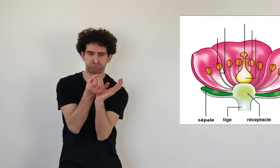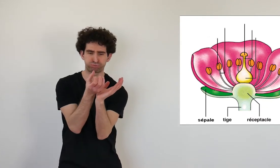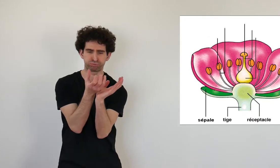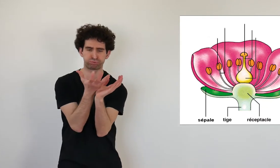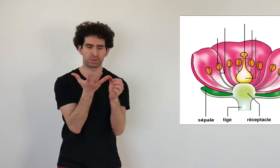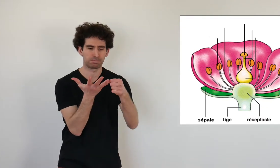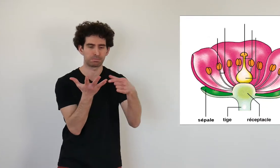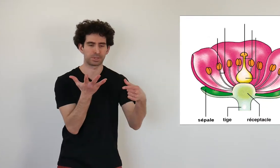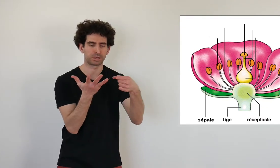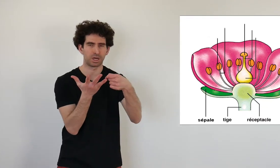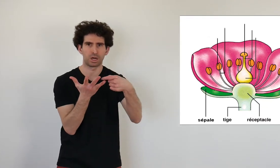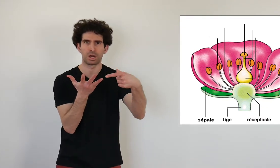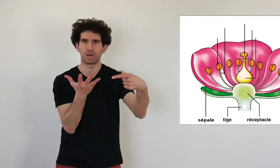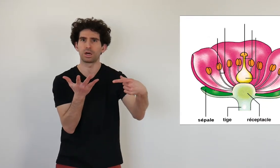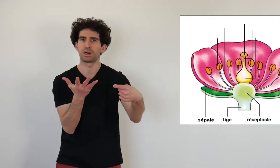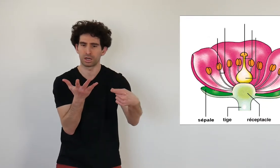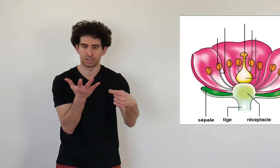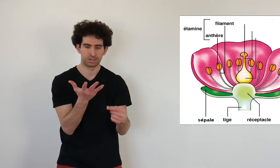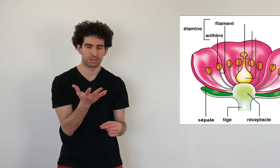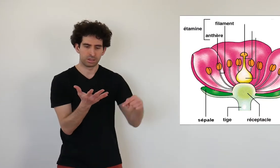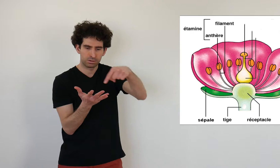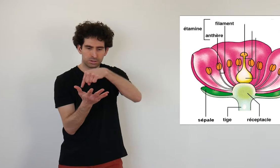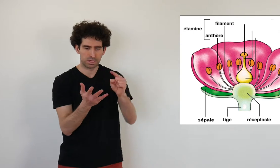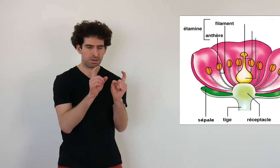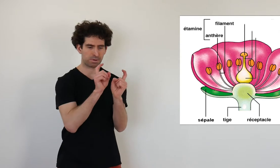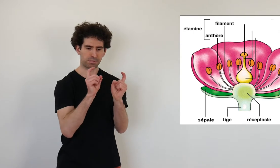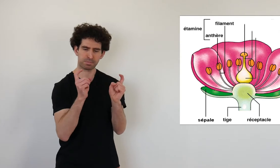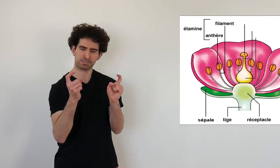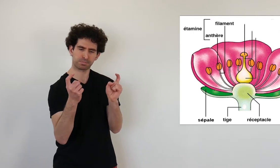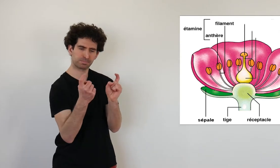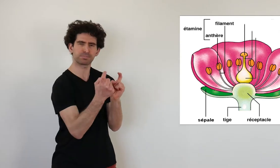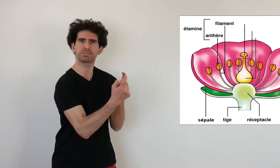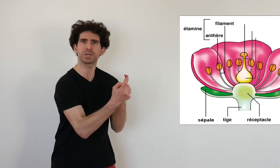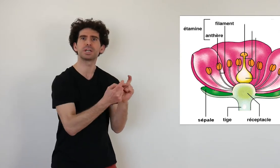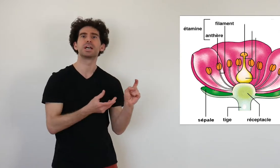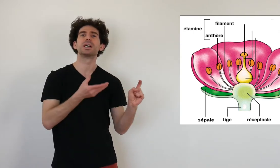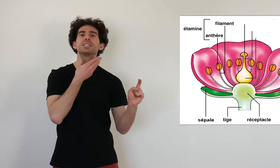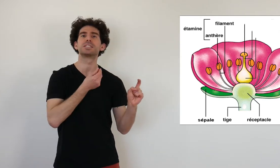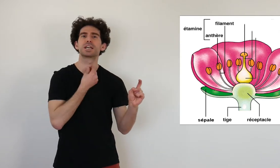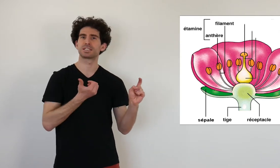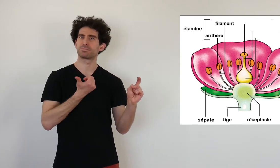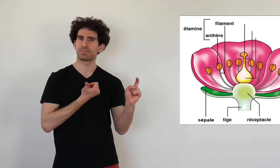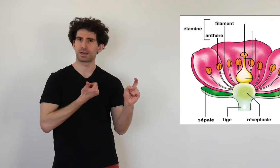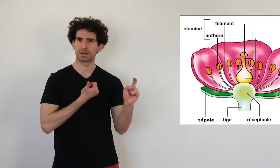puis les pétalent éclosent. En cercle, ce sont les étamines ou sexes mâles de la fleur.